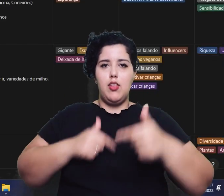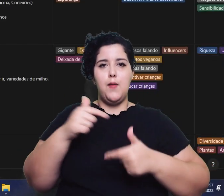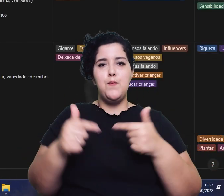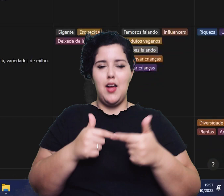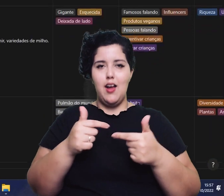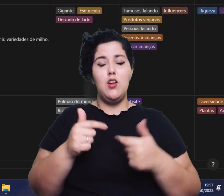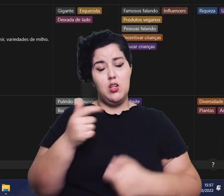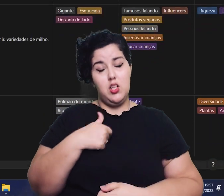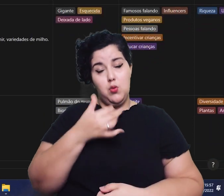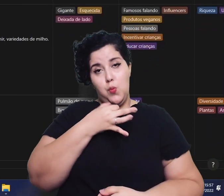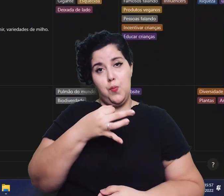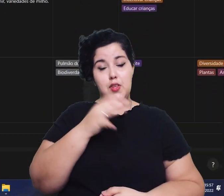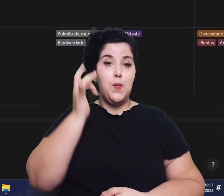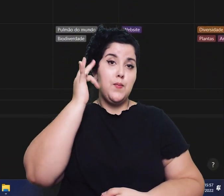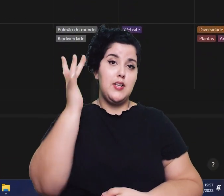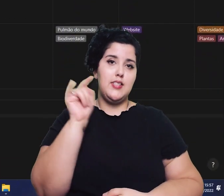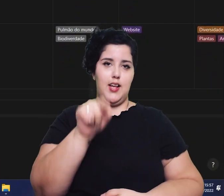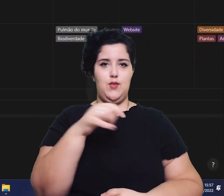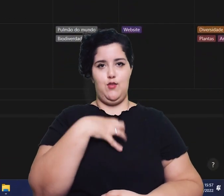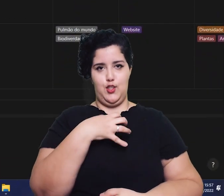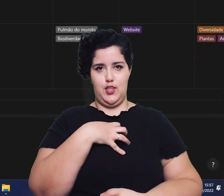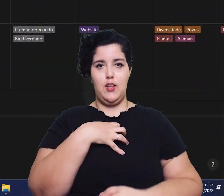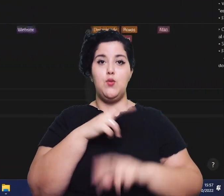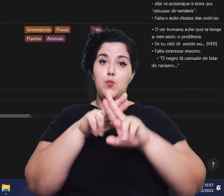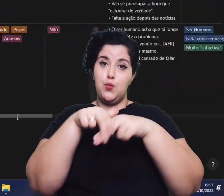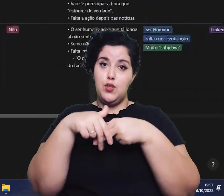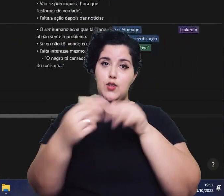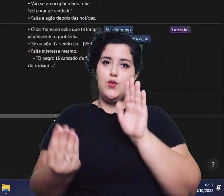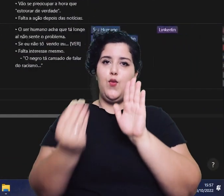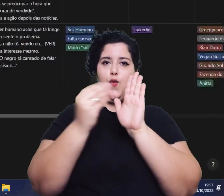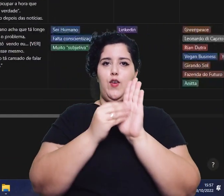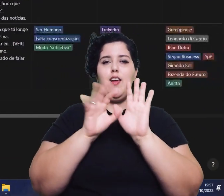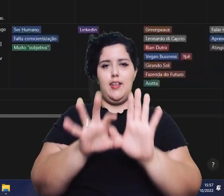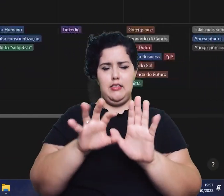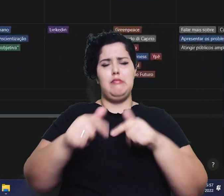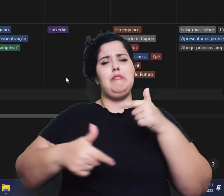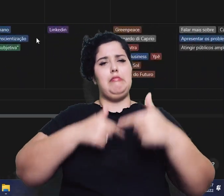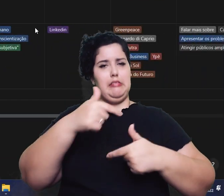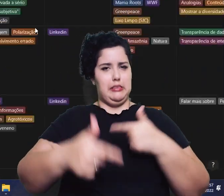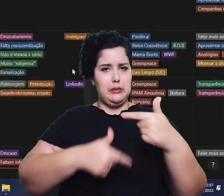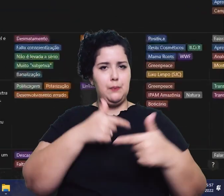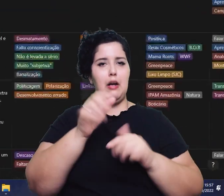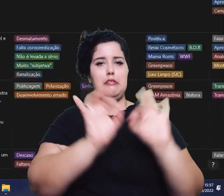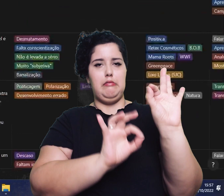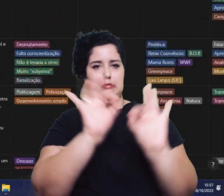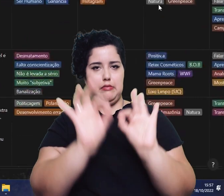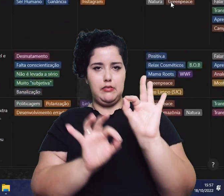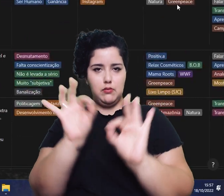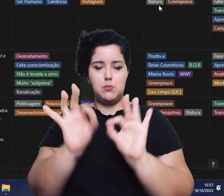comparar, eu acho muito mais fácil eu fazer dessa forma. Então, eu coloquei tudo em propriedades. Claro que foi um trabalhão, coloquei também aqui, por exemplo, as